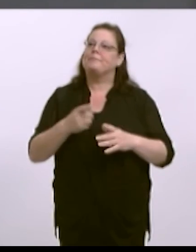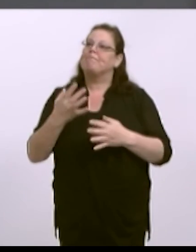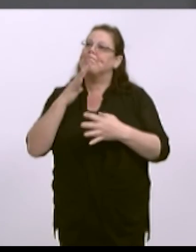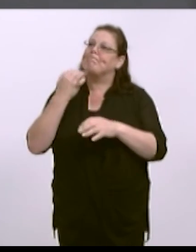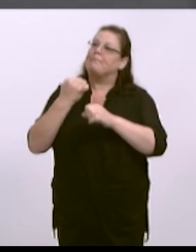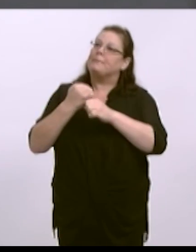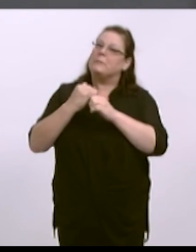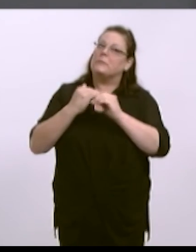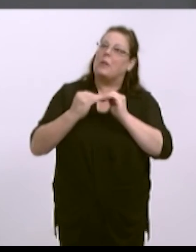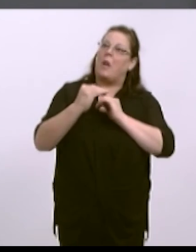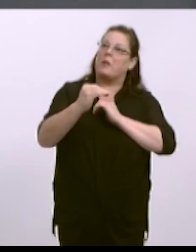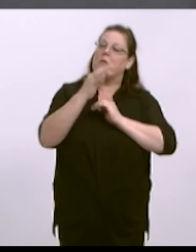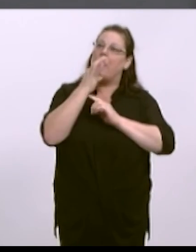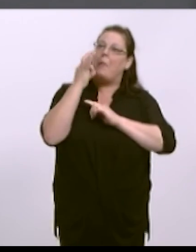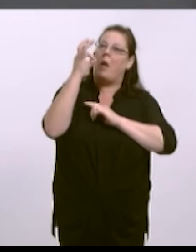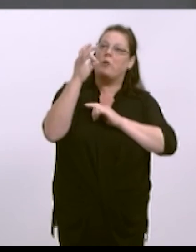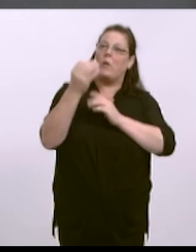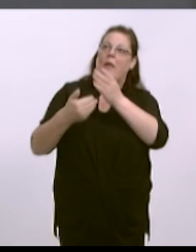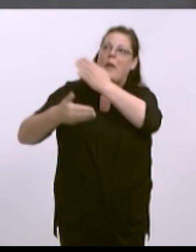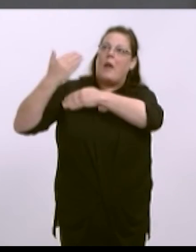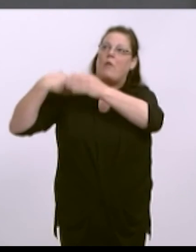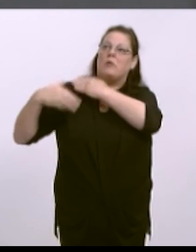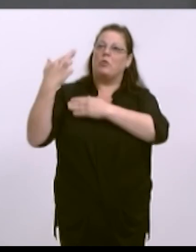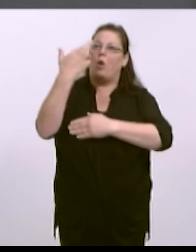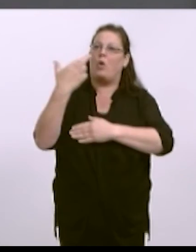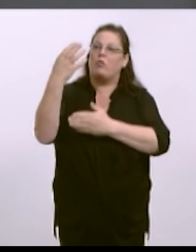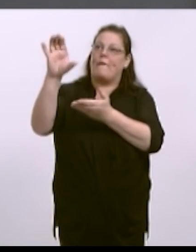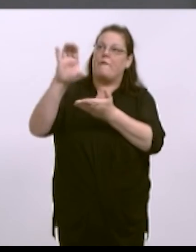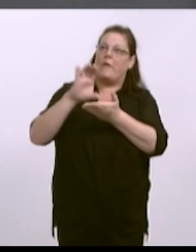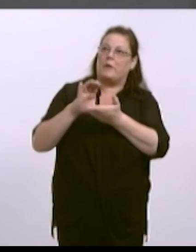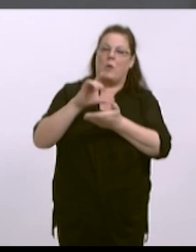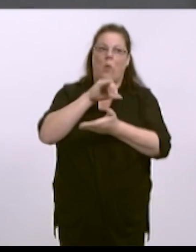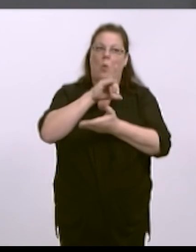rhaglywiaethóëregency gardeníóar y safle. Maeín debyg bod y cais wedi bod yn llwyddiannus,